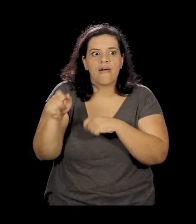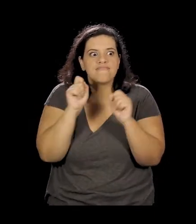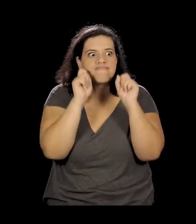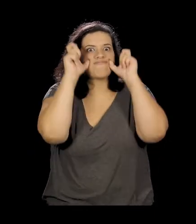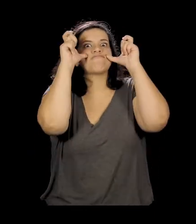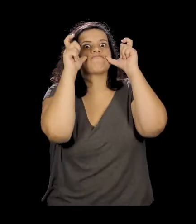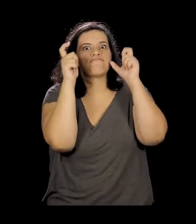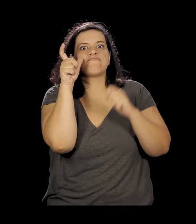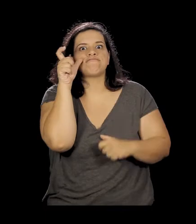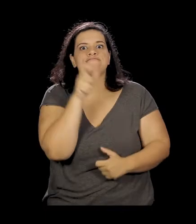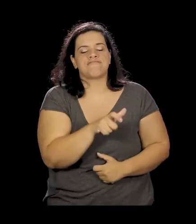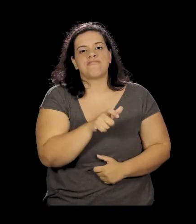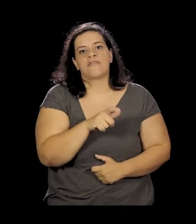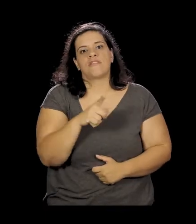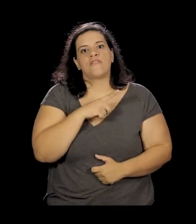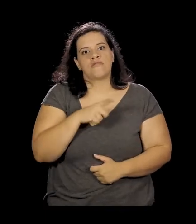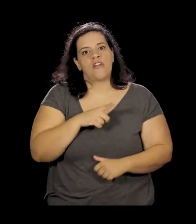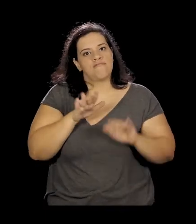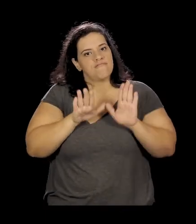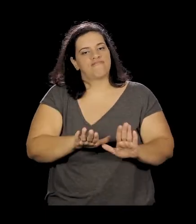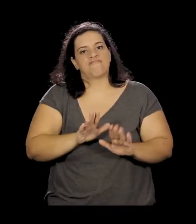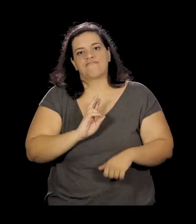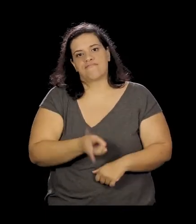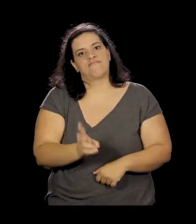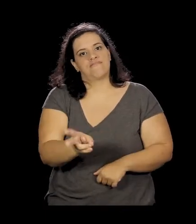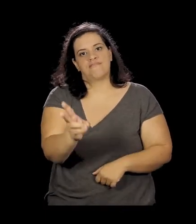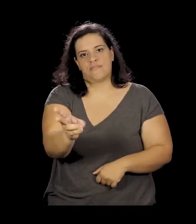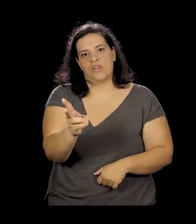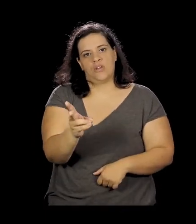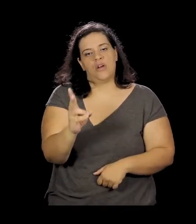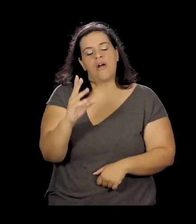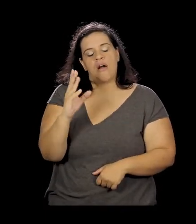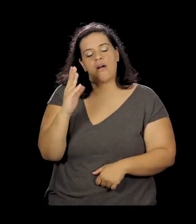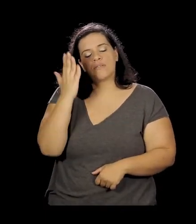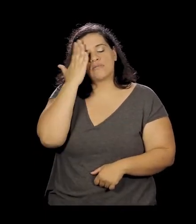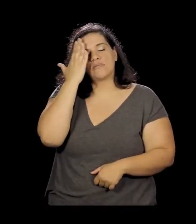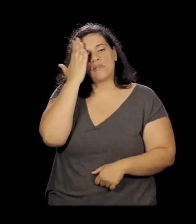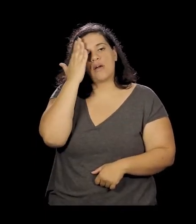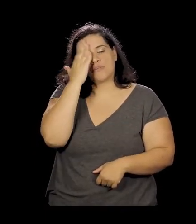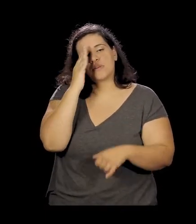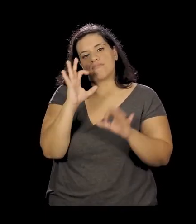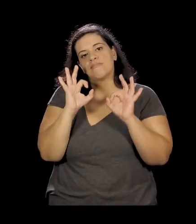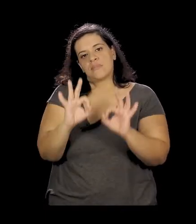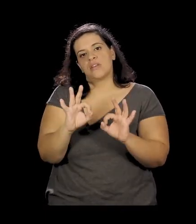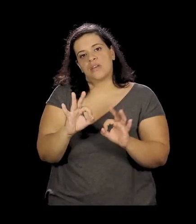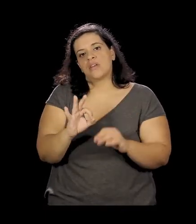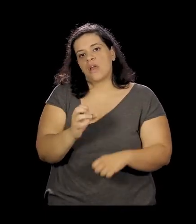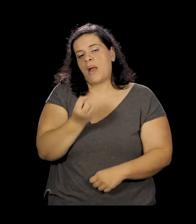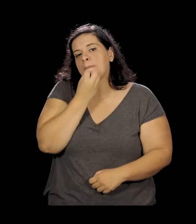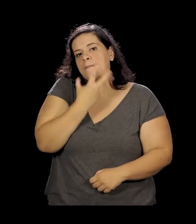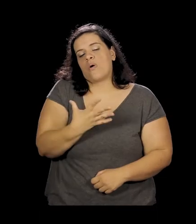acho que muitos alunos ficavam, e ficam, convencidos de que realmente há uma vantagem